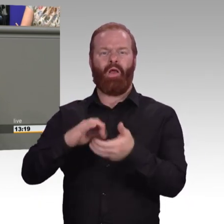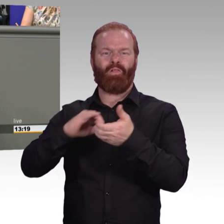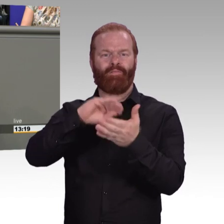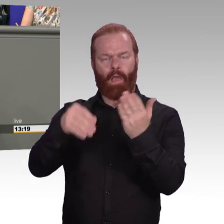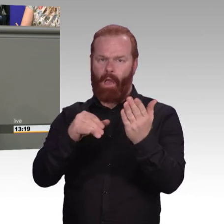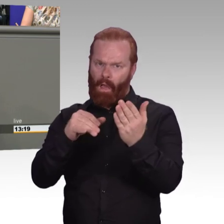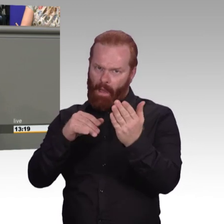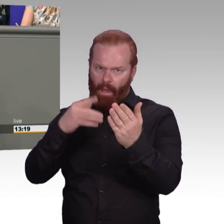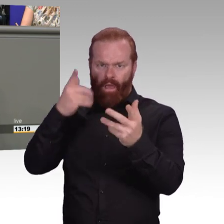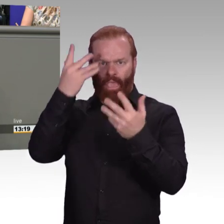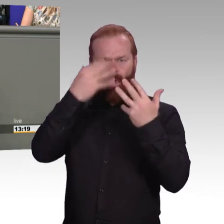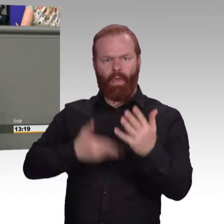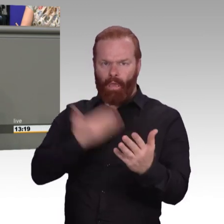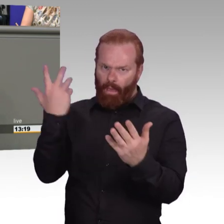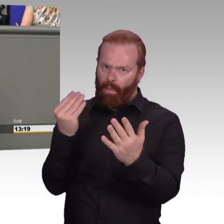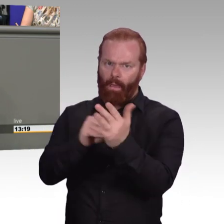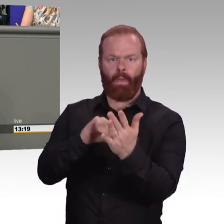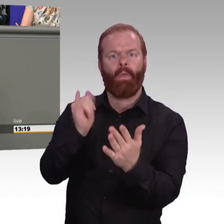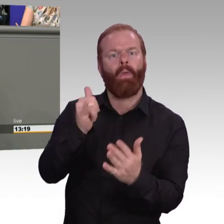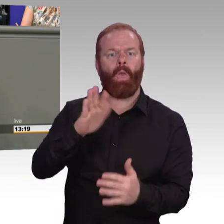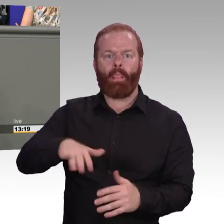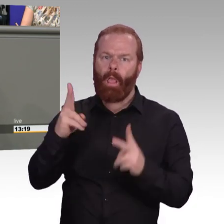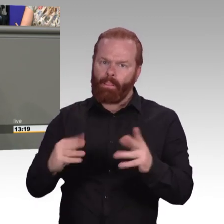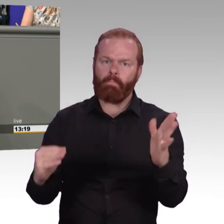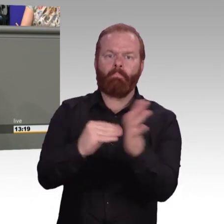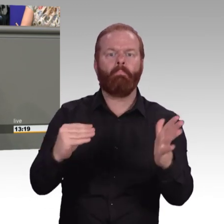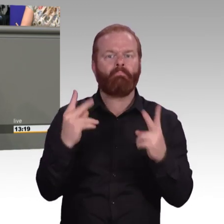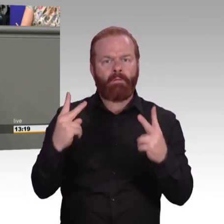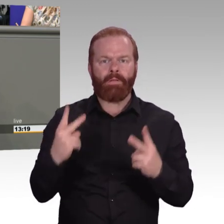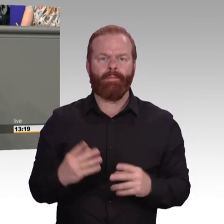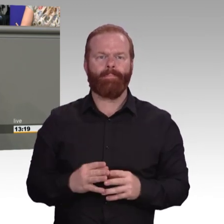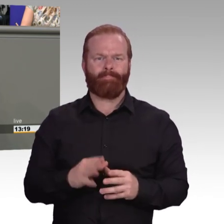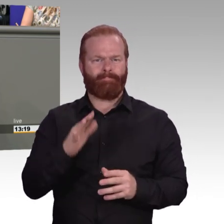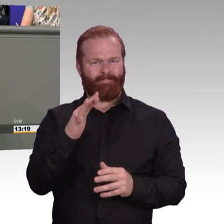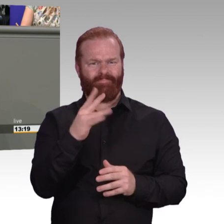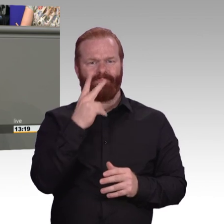Es geht darum, die Rechte der Eltern zu schwächen. Es geht darum, dem Staat die Möglichkeit zu geben,